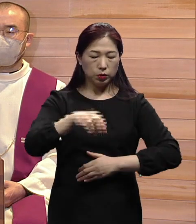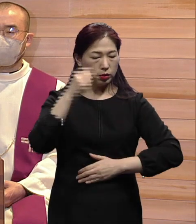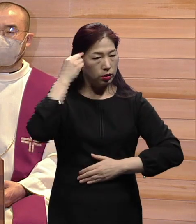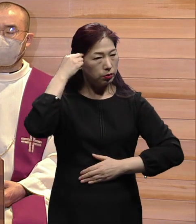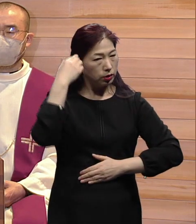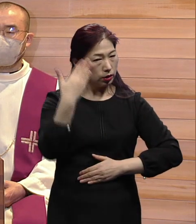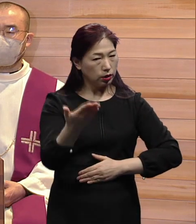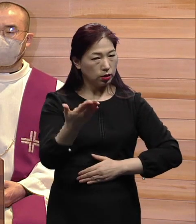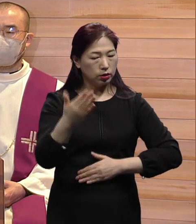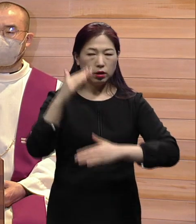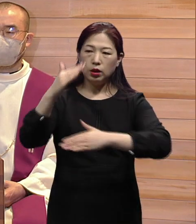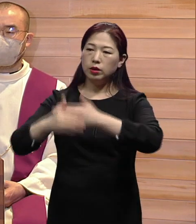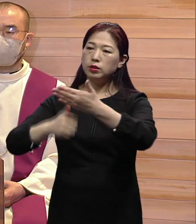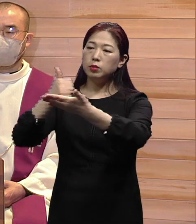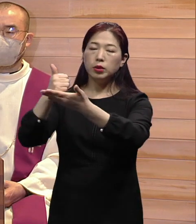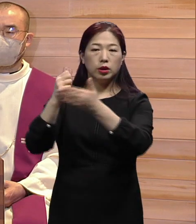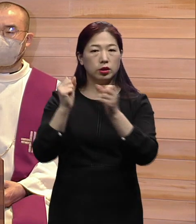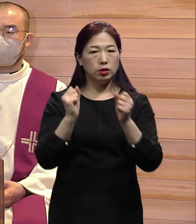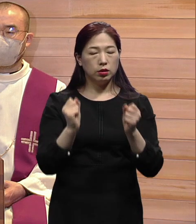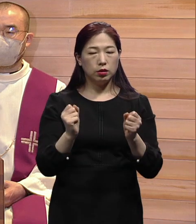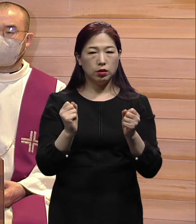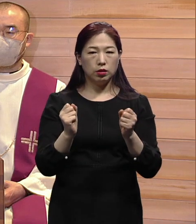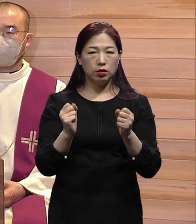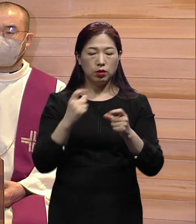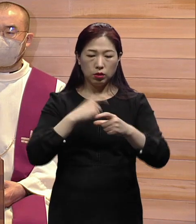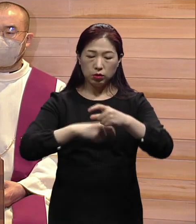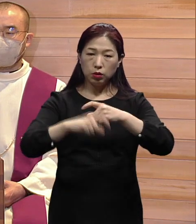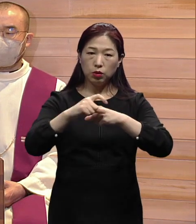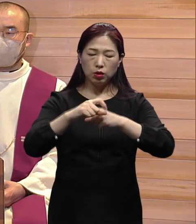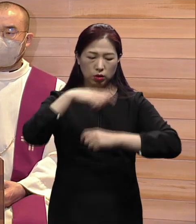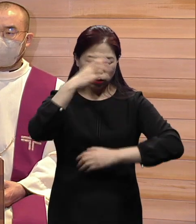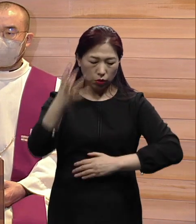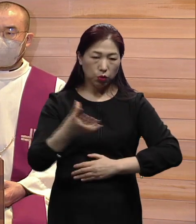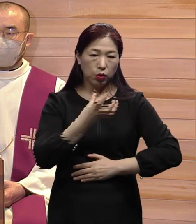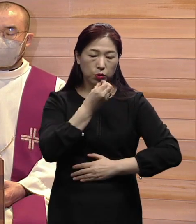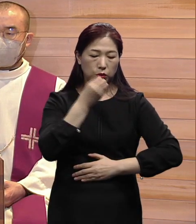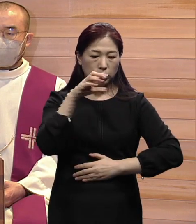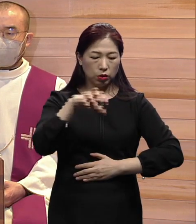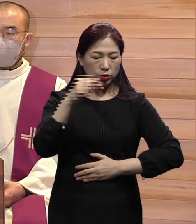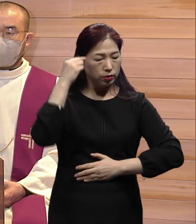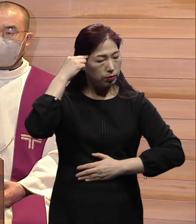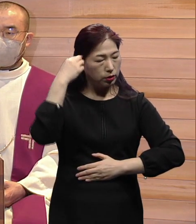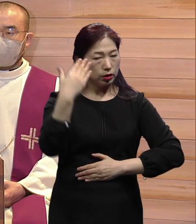하느님의 현존하고 계시기에 더없이 거룩한 곳입니까?